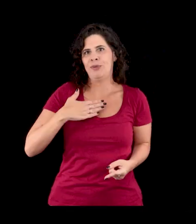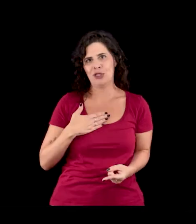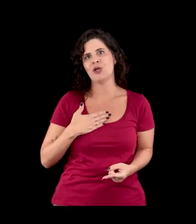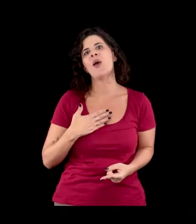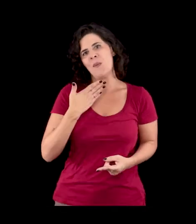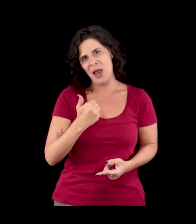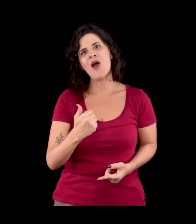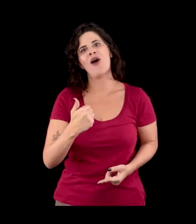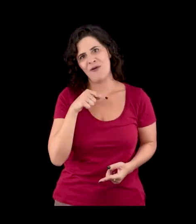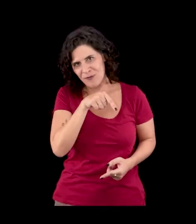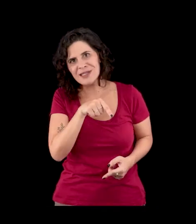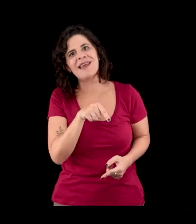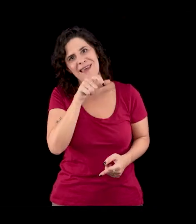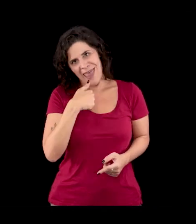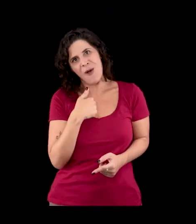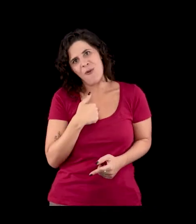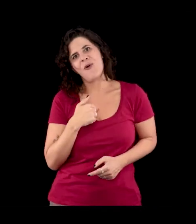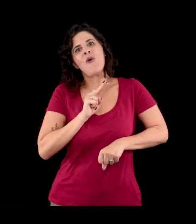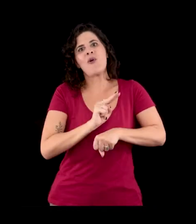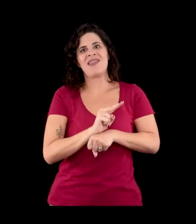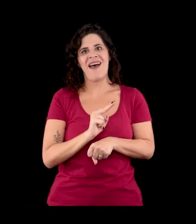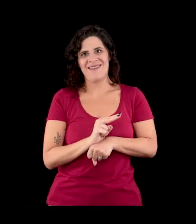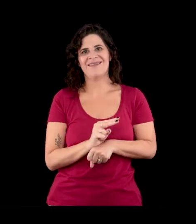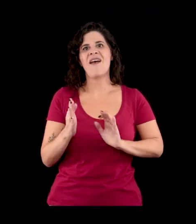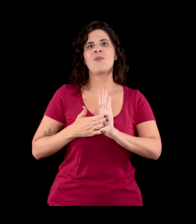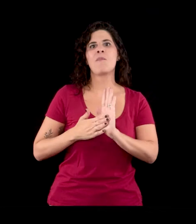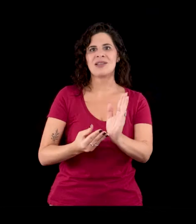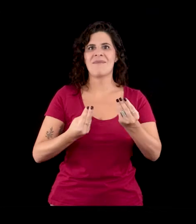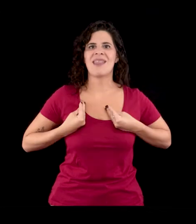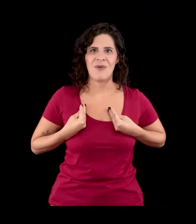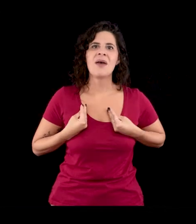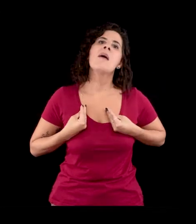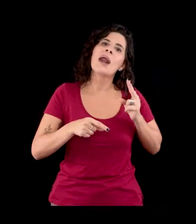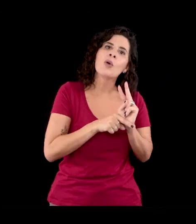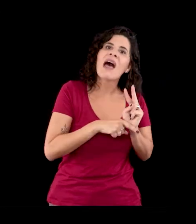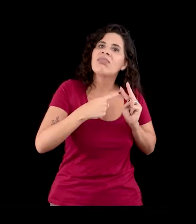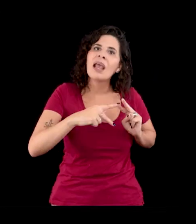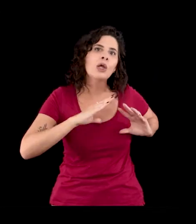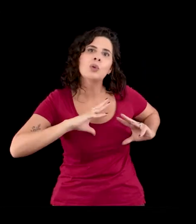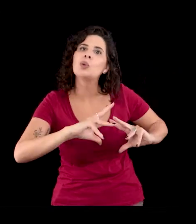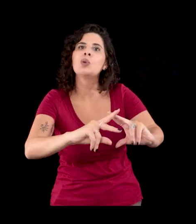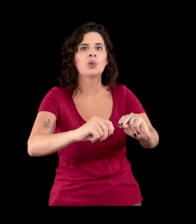que eu deveria – me propuseram – tomar conta do espólio. Fiz uma exposição itinerante do Sérgio